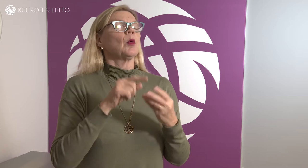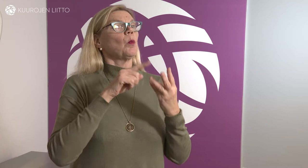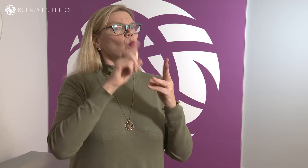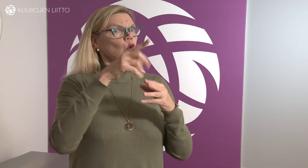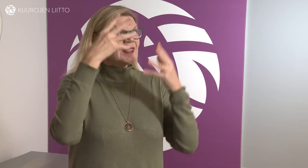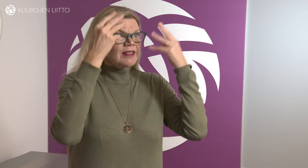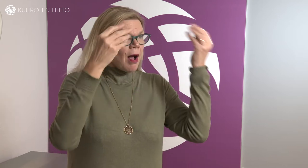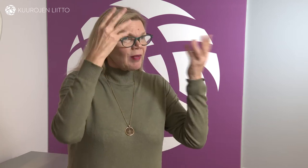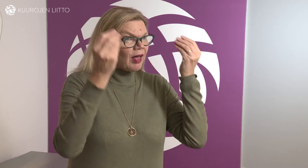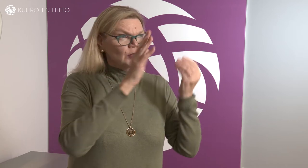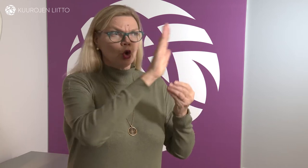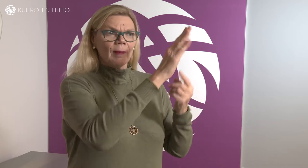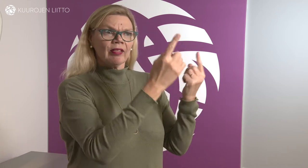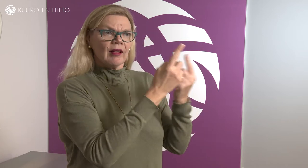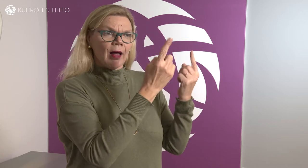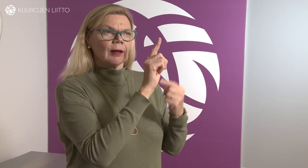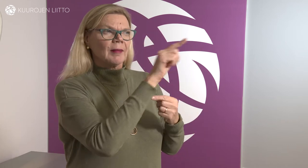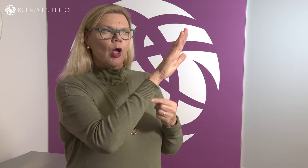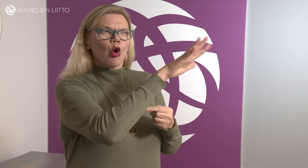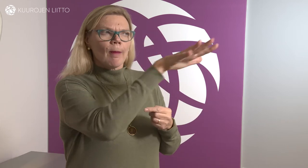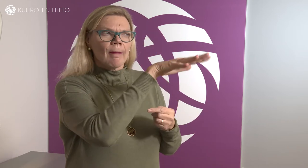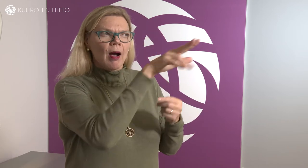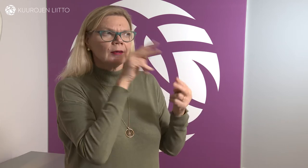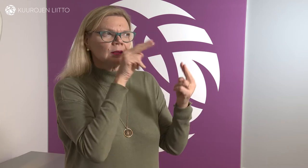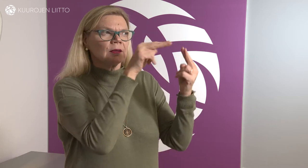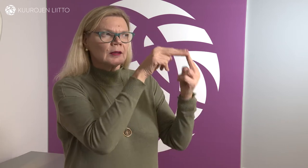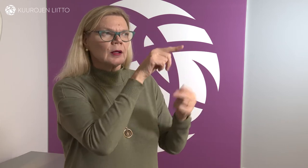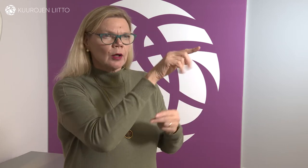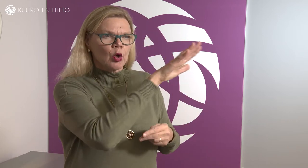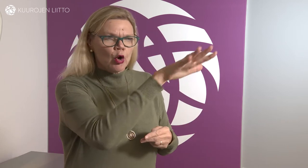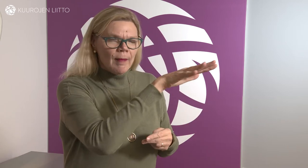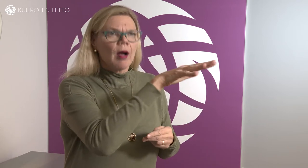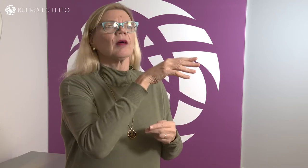ja pyrkineet seuraamaan sitä, miten saamelaisten prosessi etenee.